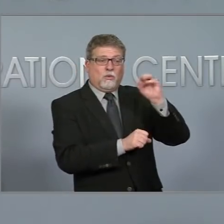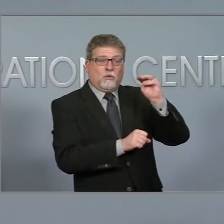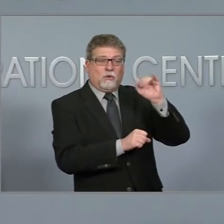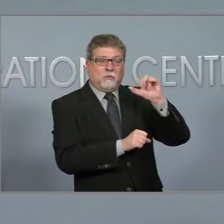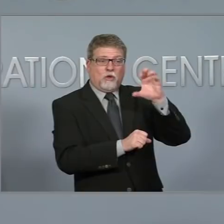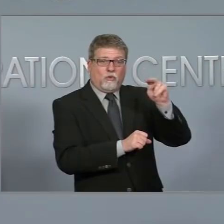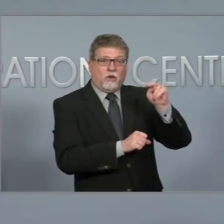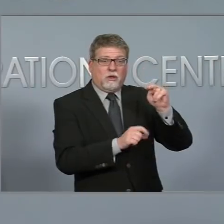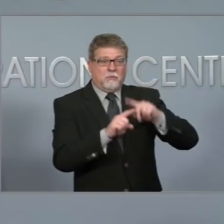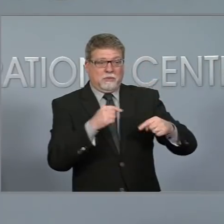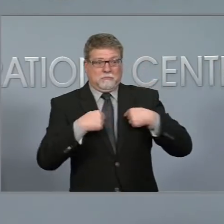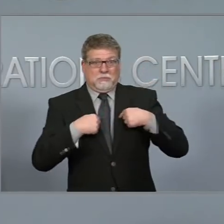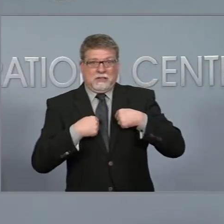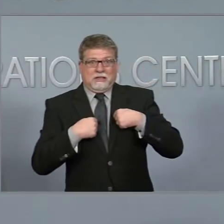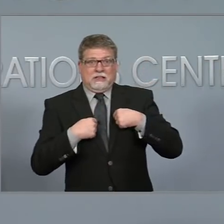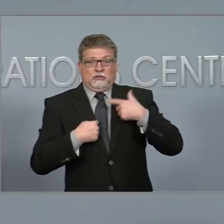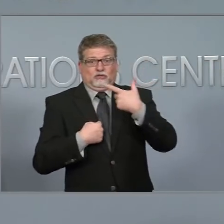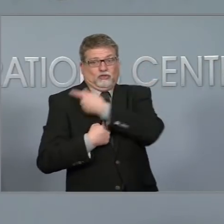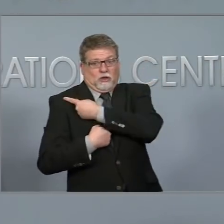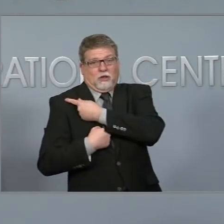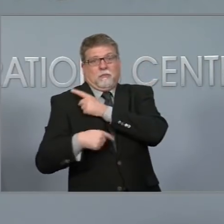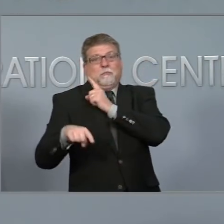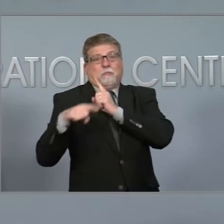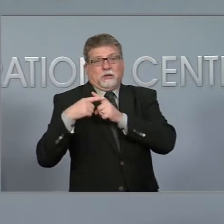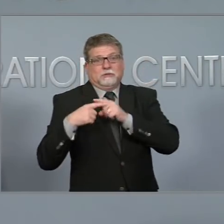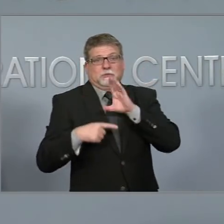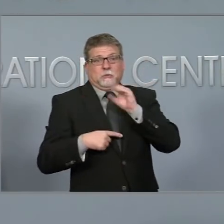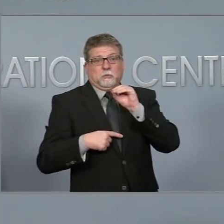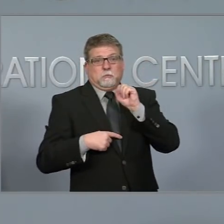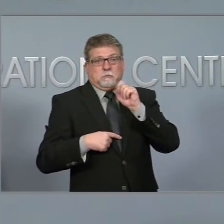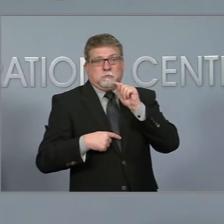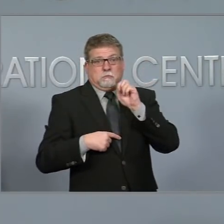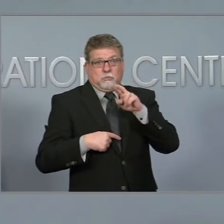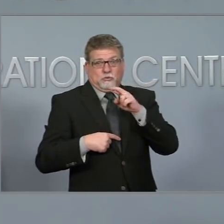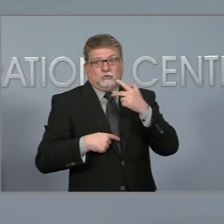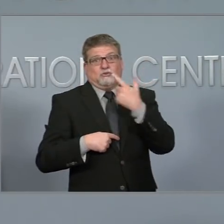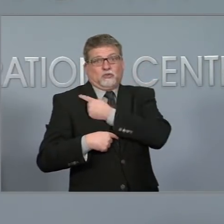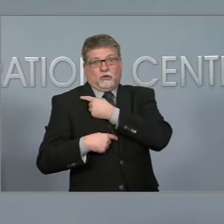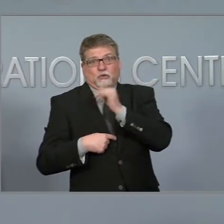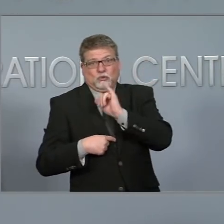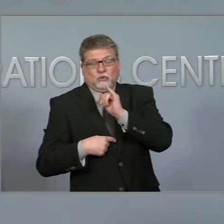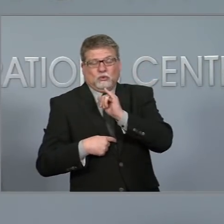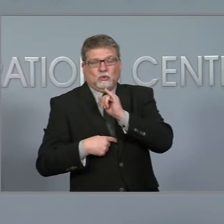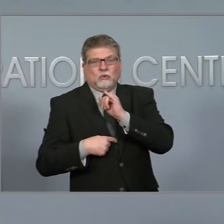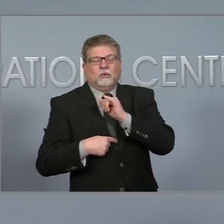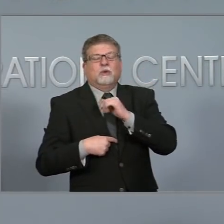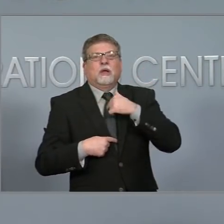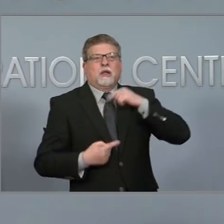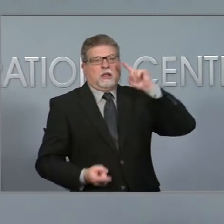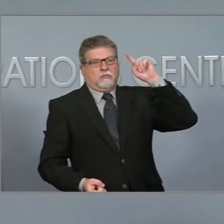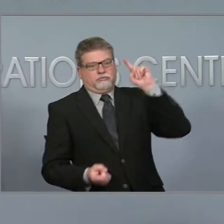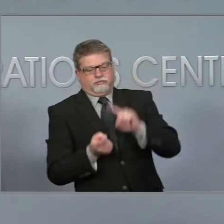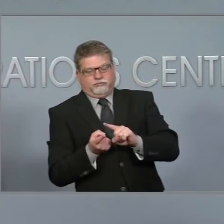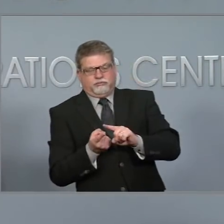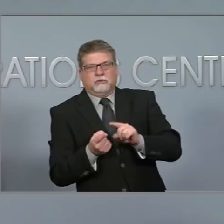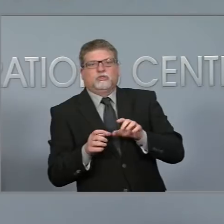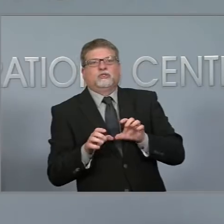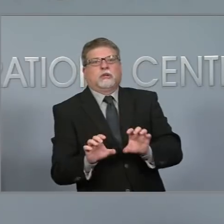ponga. La evidencia es obvio, sobre todo con esta variante de ómicron han que si quieres